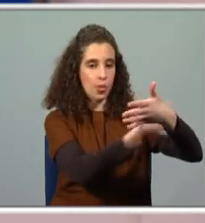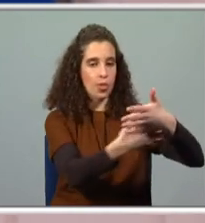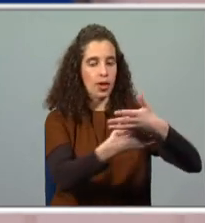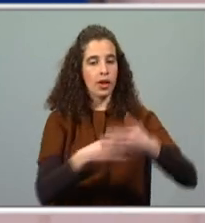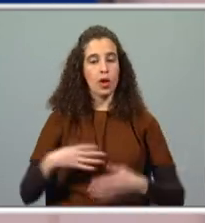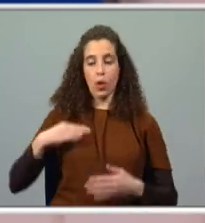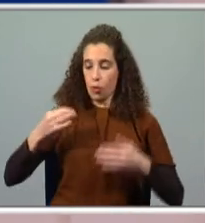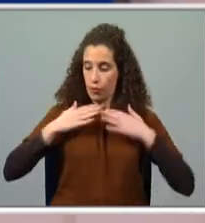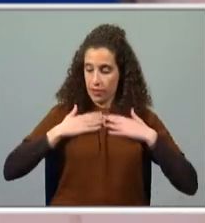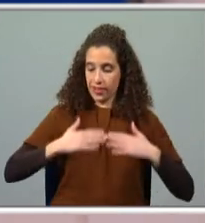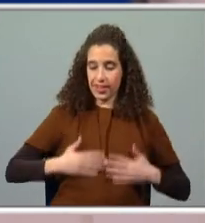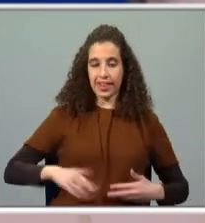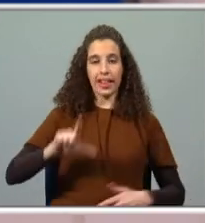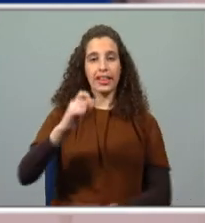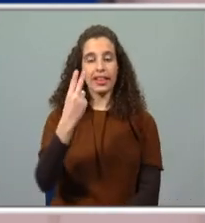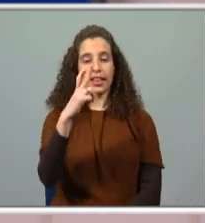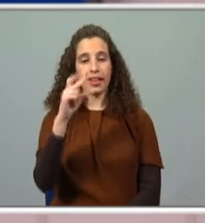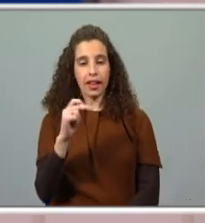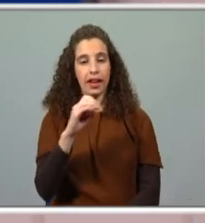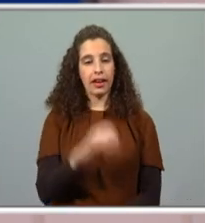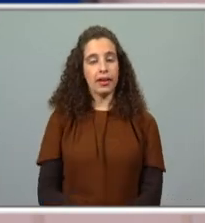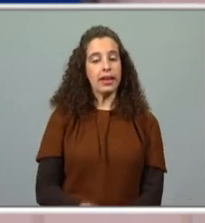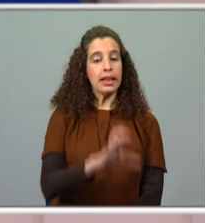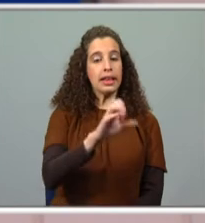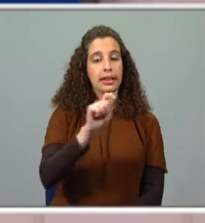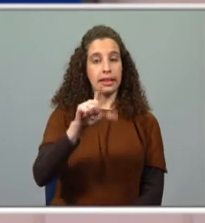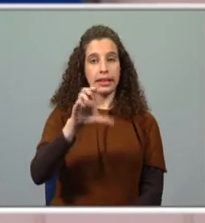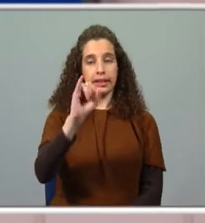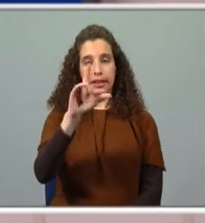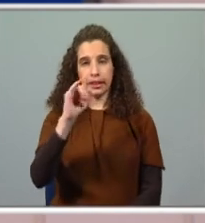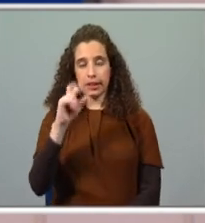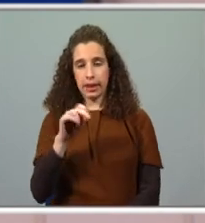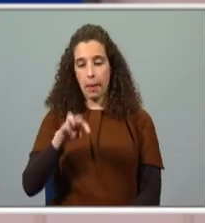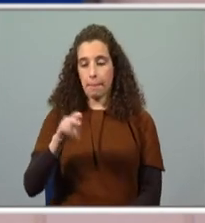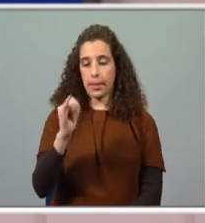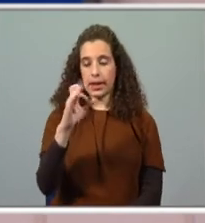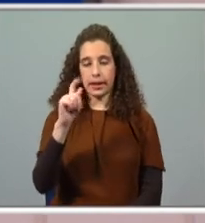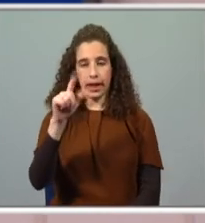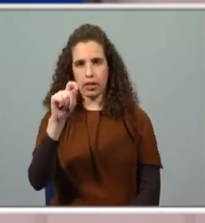de Laura da Cecília da poetisa Cecília Meireles já trabalhamos aqui alguns 詩人塞西莉亞的勞拉·達·塞西莉亞Meireles 我們已經在這里工作過一些